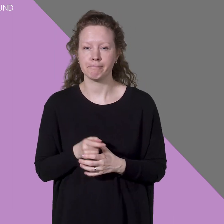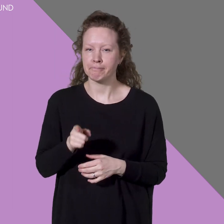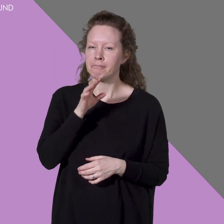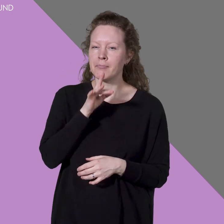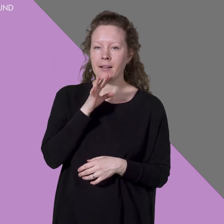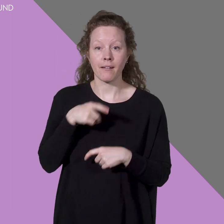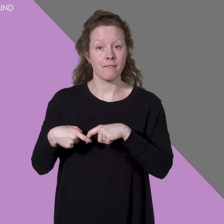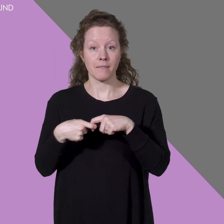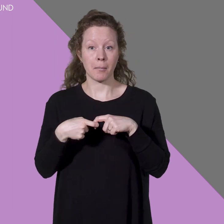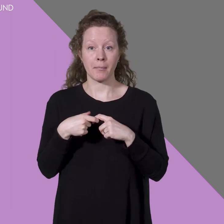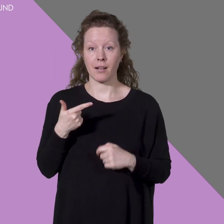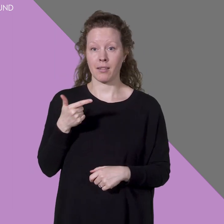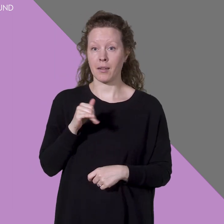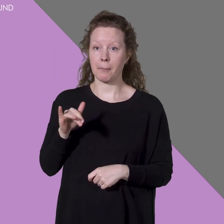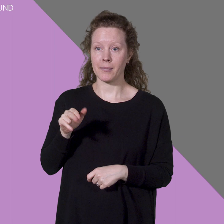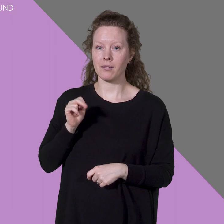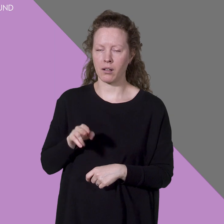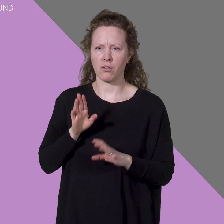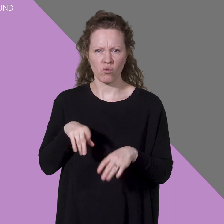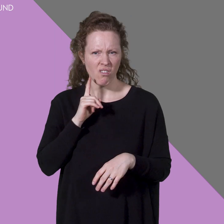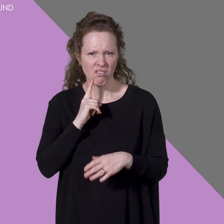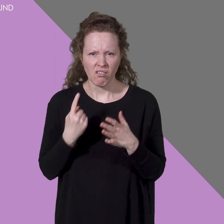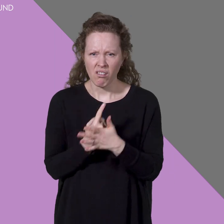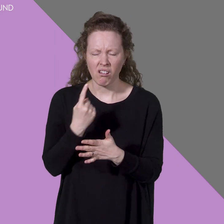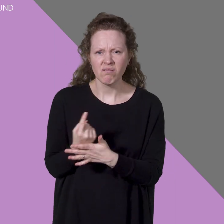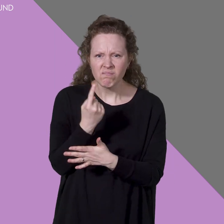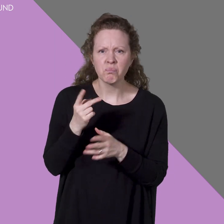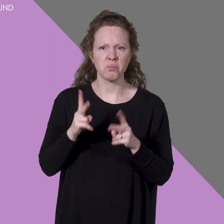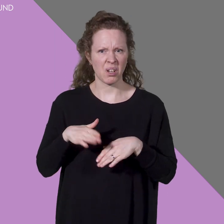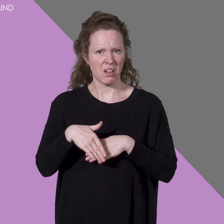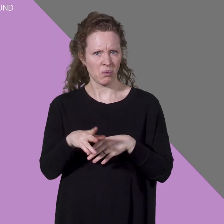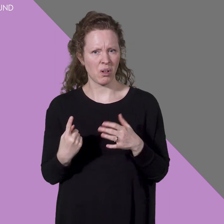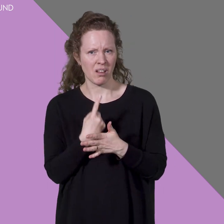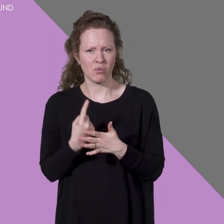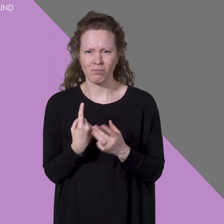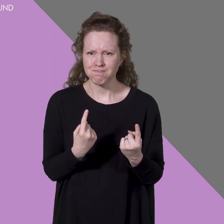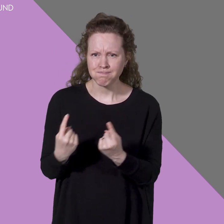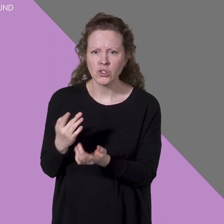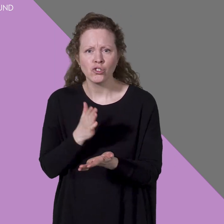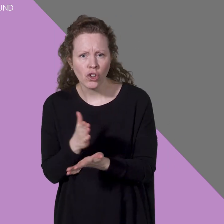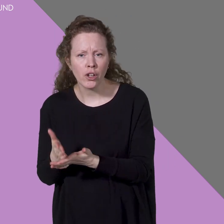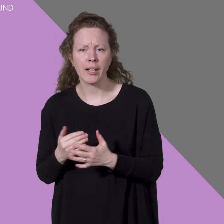I familjen Tamminen händer det, och har alltid hänt, konstiga saker.